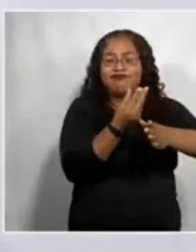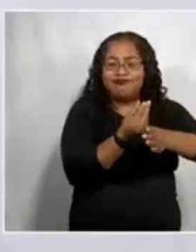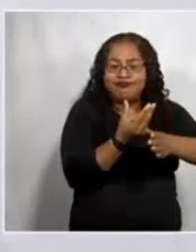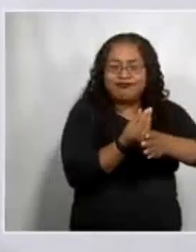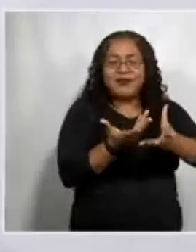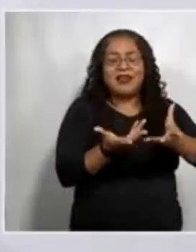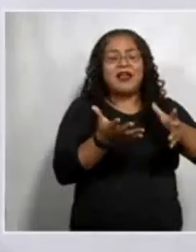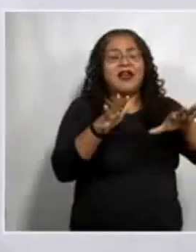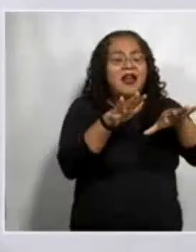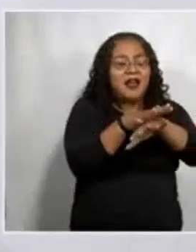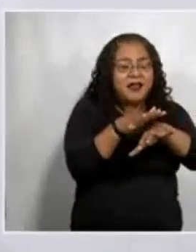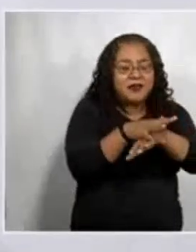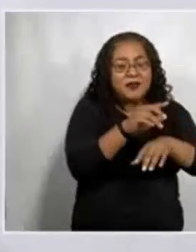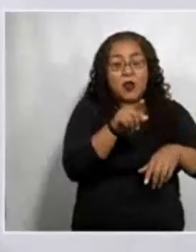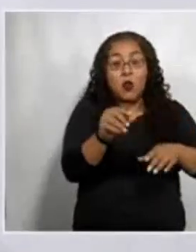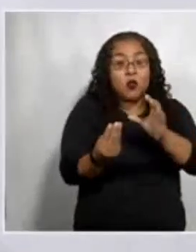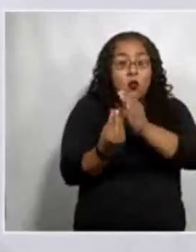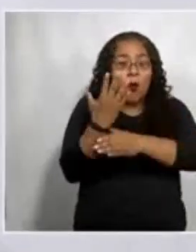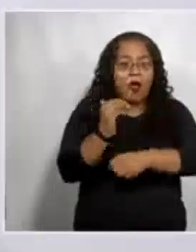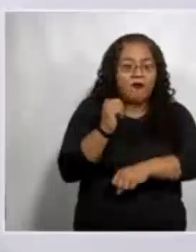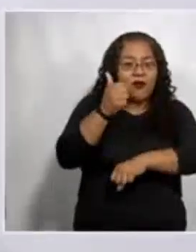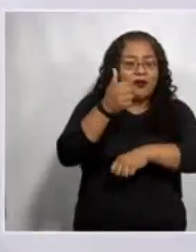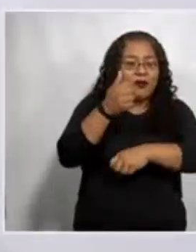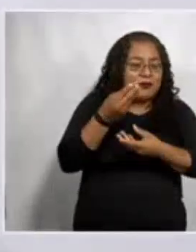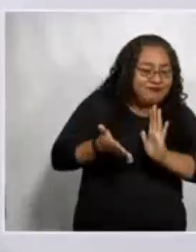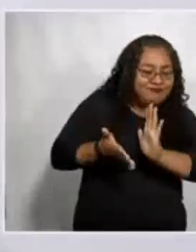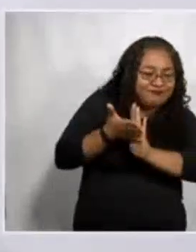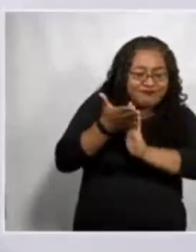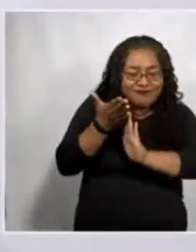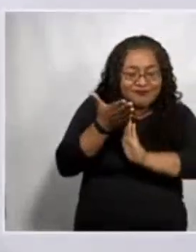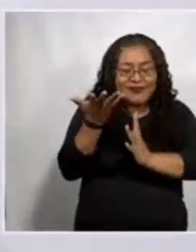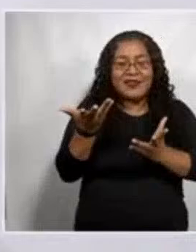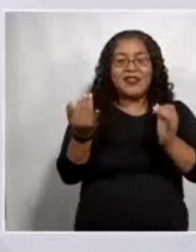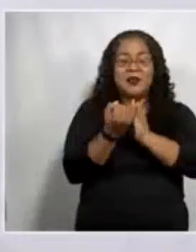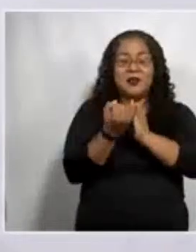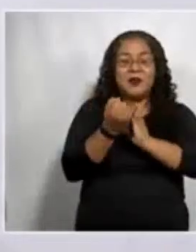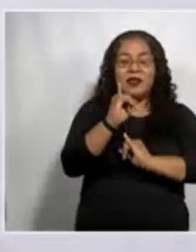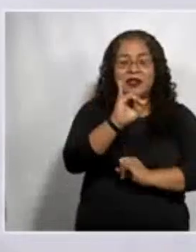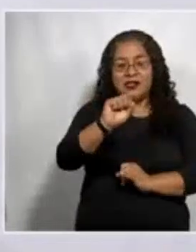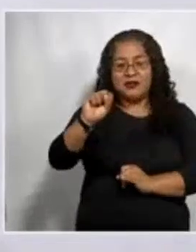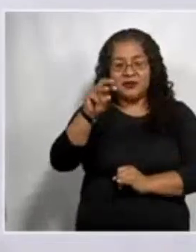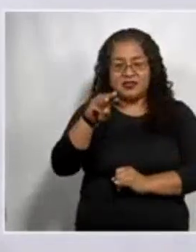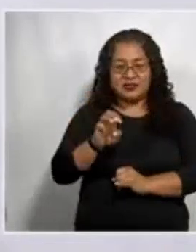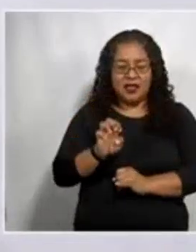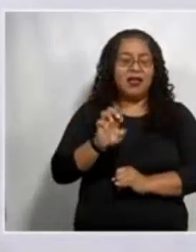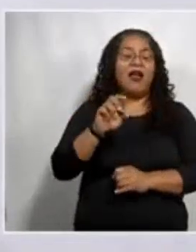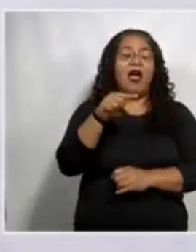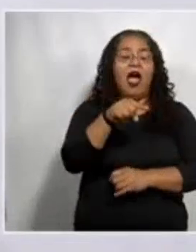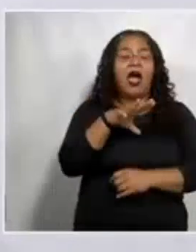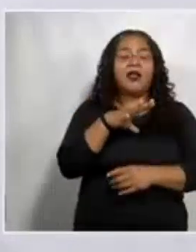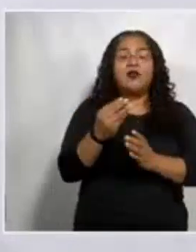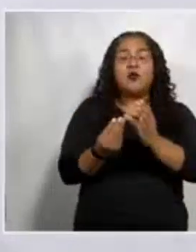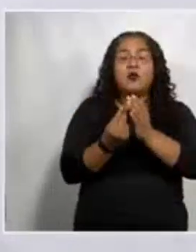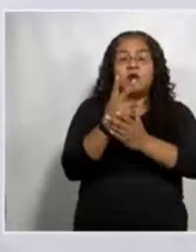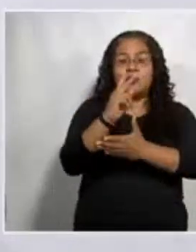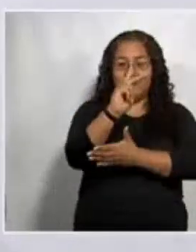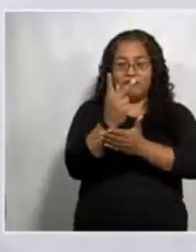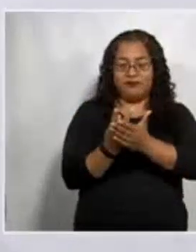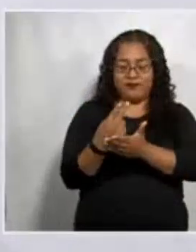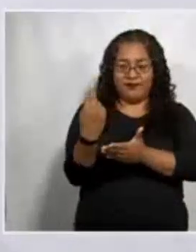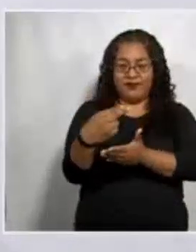las clínicas. Ahora las clínicas del ISE tienen el programa La clínica es nuestra,